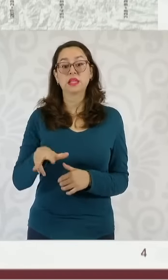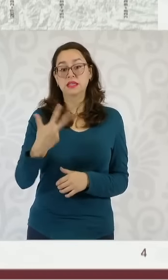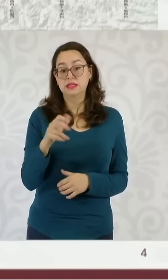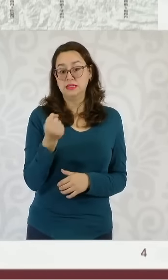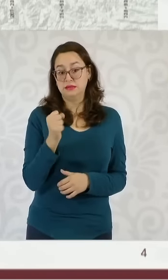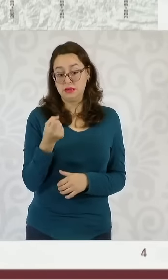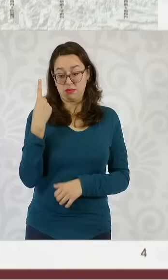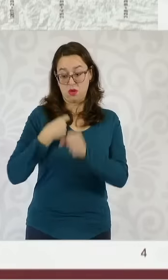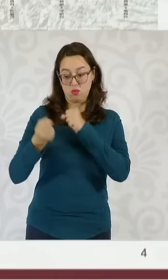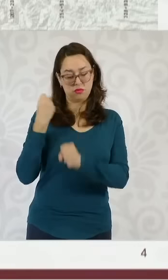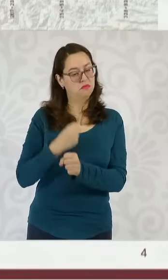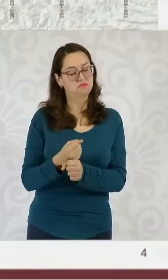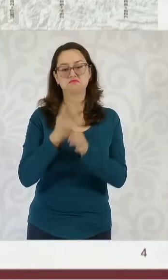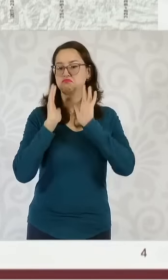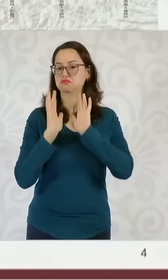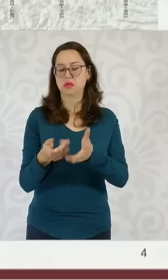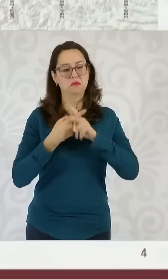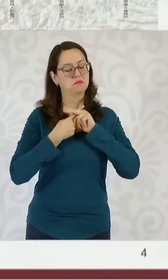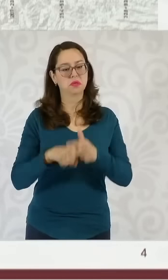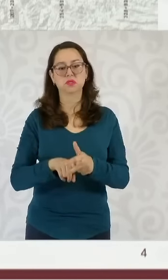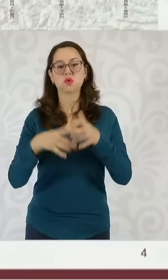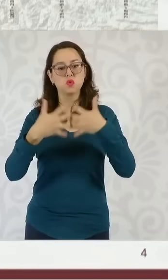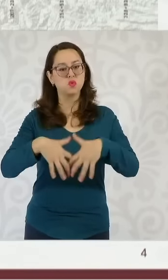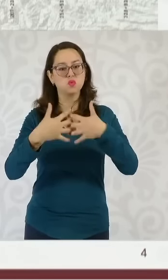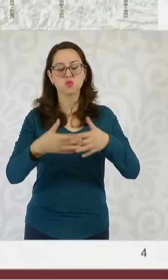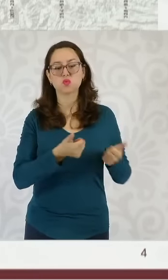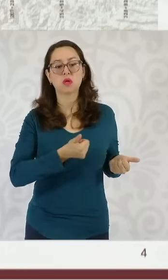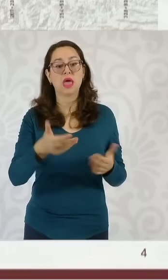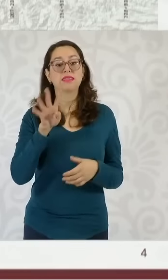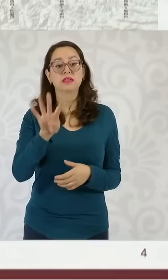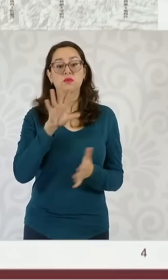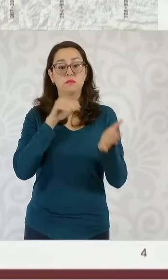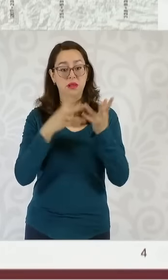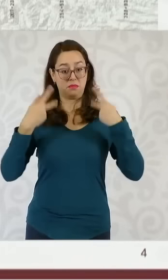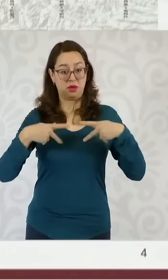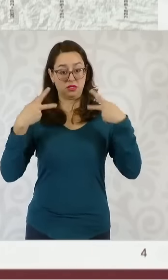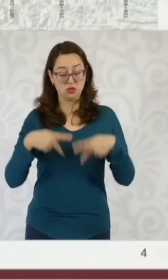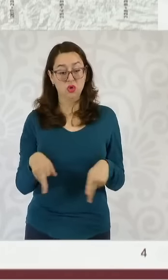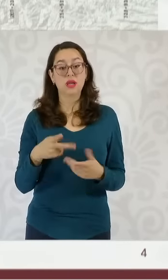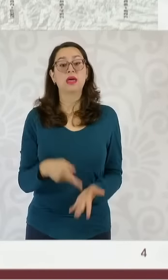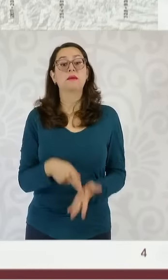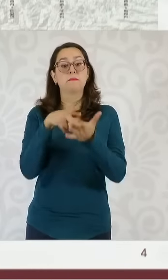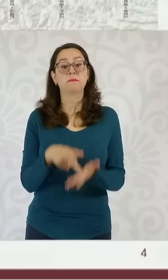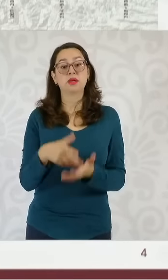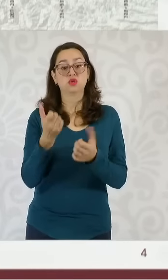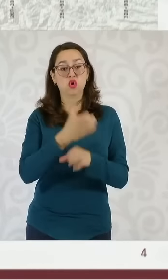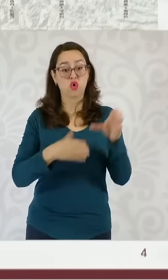del año pasado y ha transportado más de 19000 pasajeros más de 29000 toneladas de carga y se